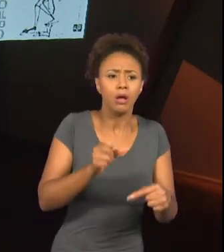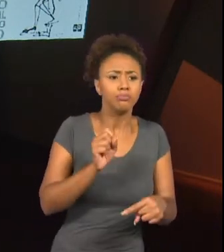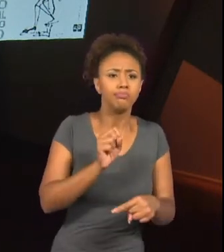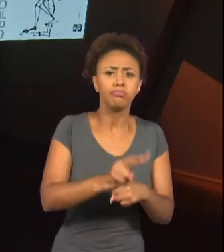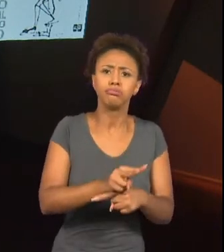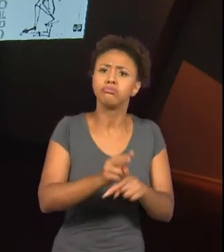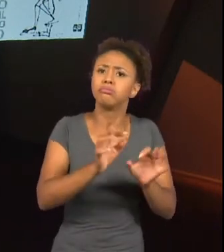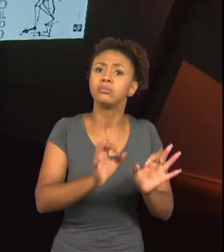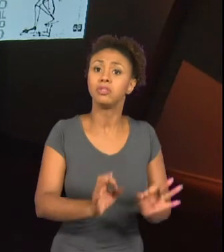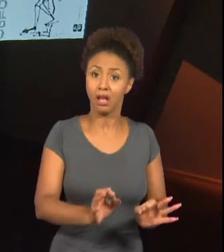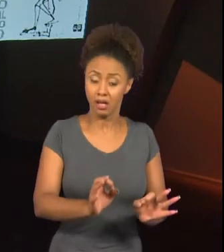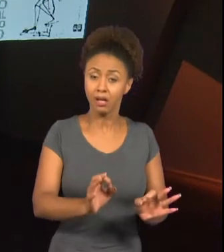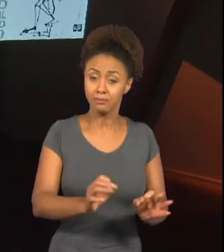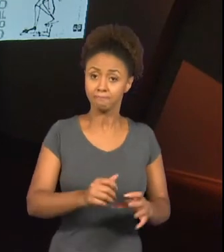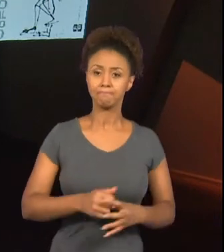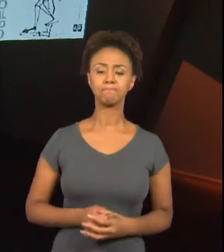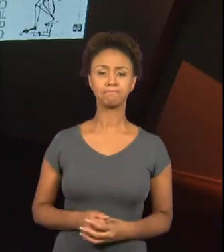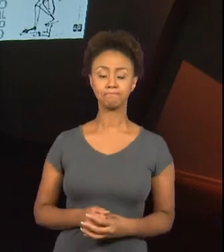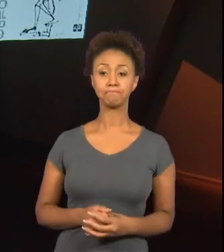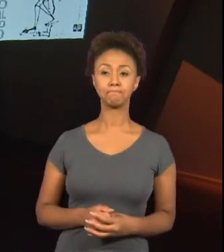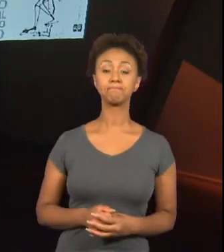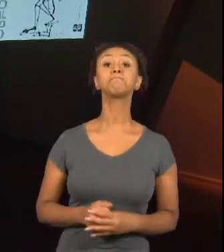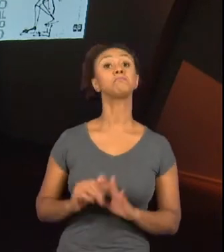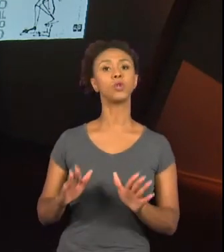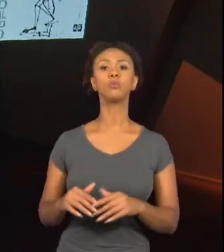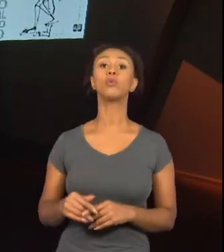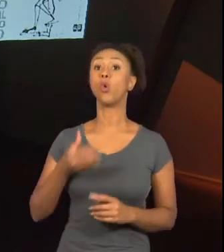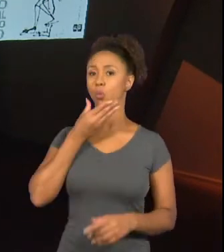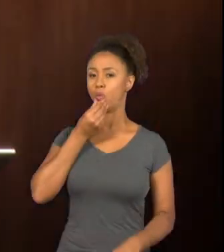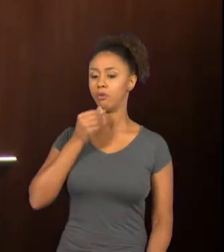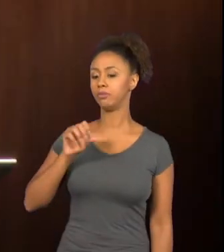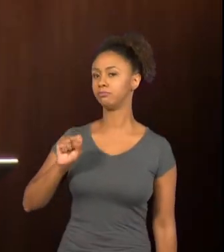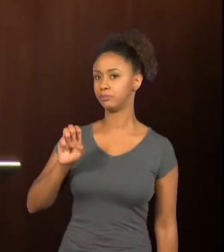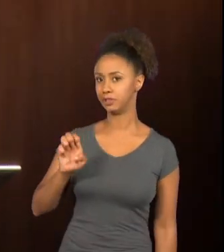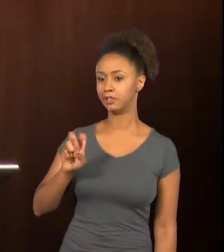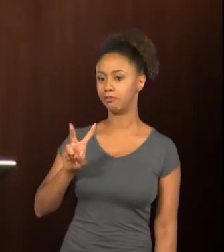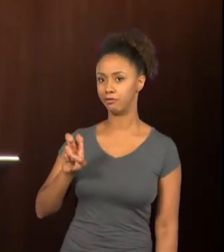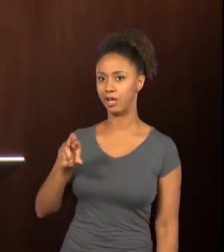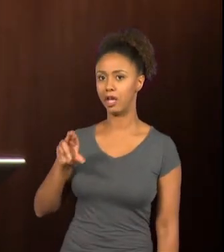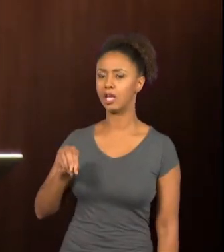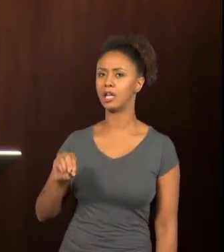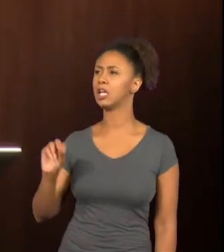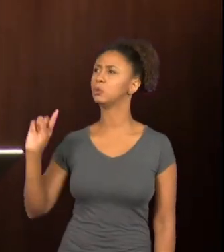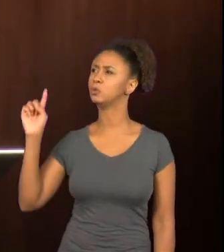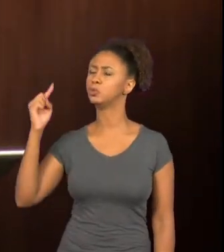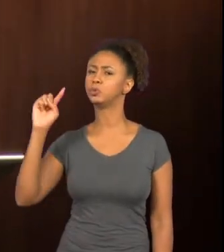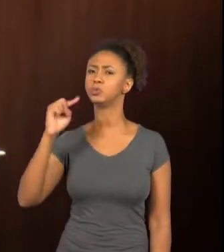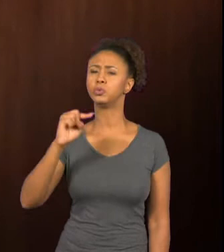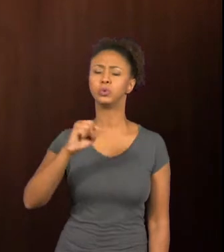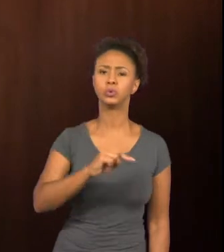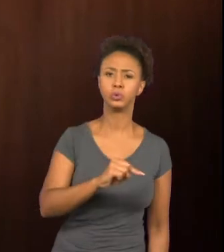MUITO BEM, NA SUA TRAJETÓRIA, O SEVERINO, ENTÃO, SE DECEPCIONA BASTANTE, PORQUE PARECE QUE ELE SÓ